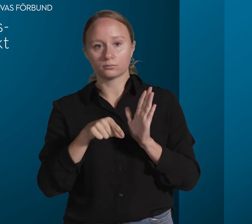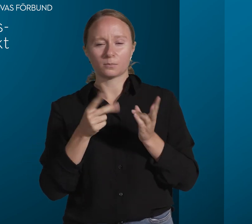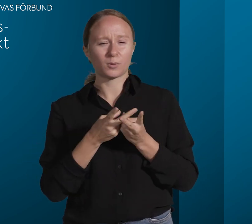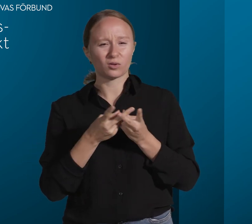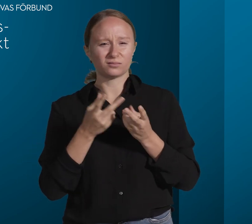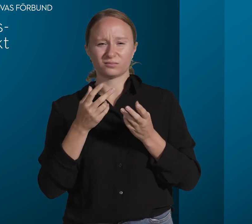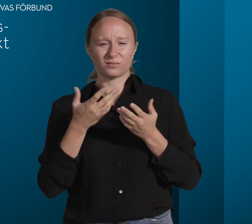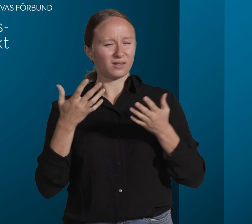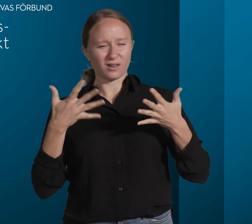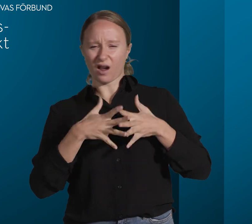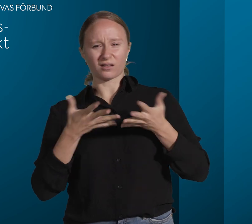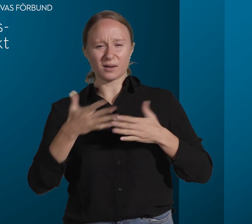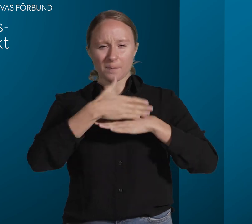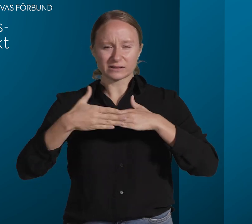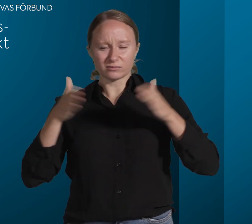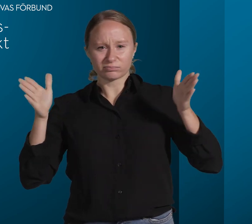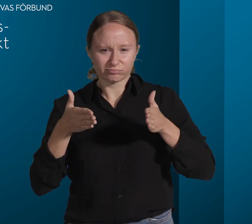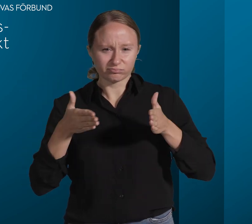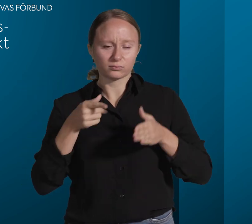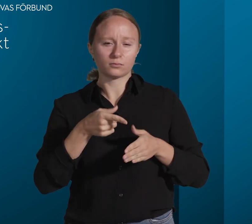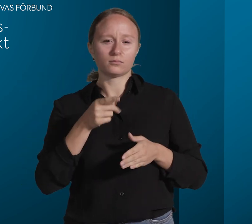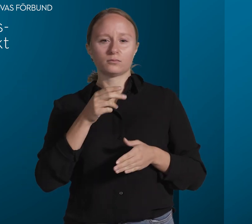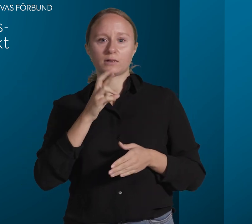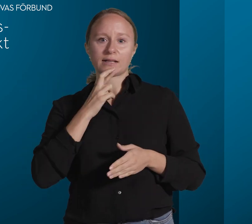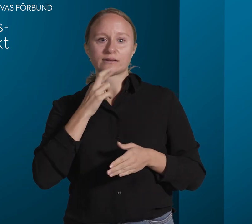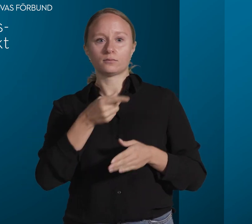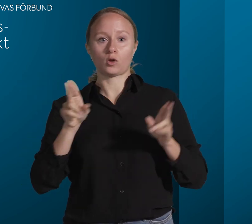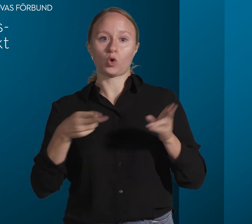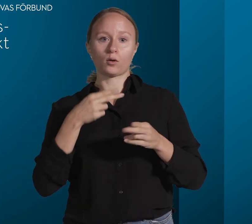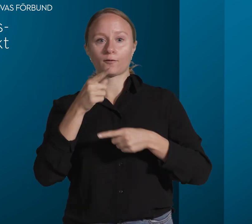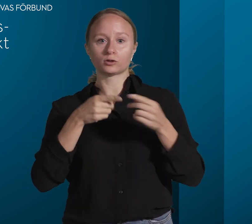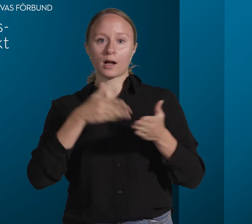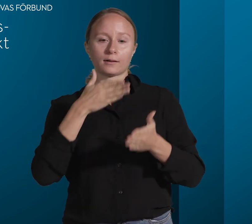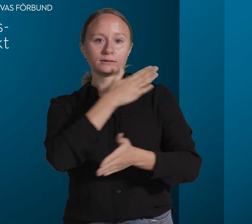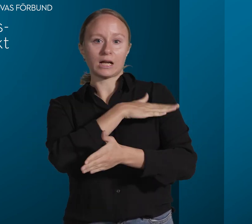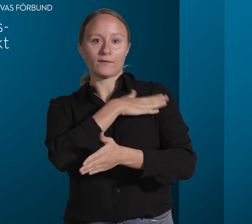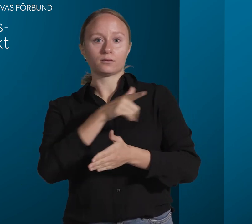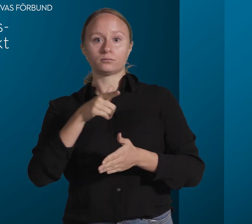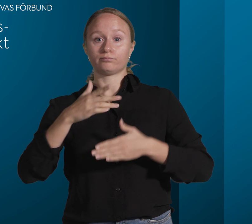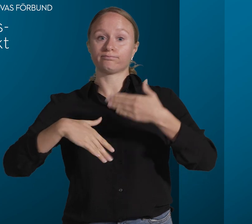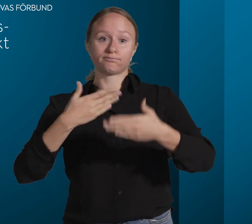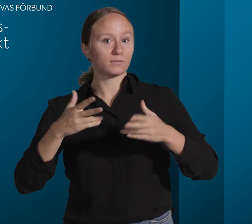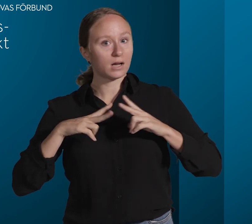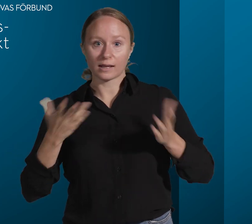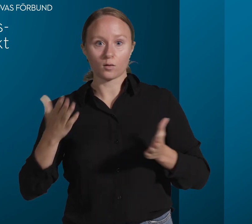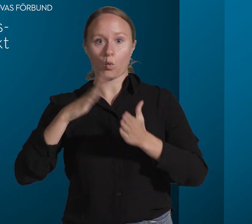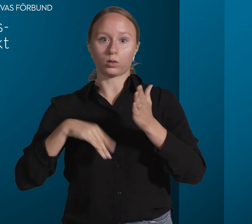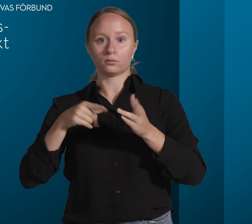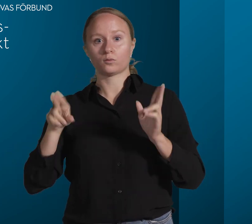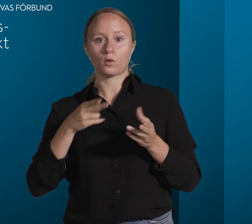som är alltför snäv och vag, hotar dock att skrota lagen -